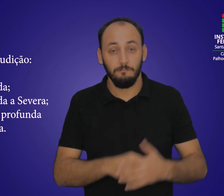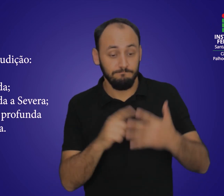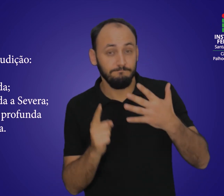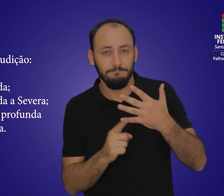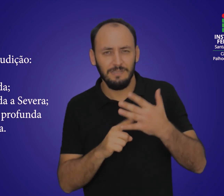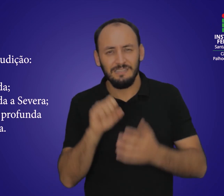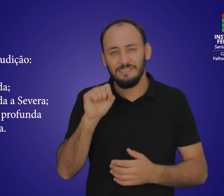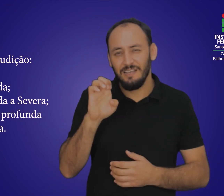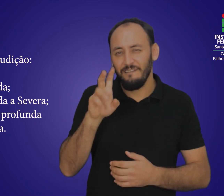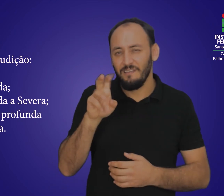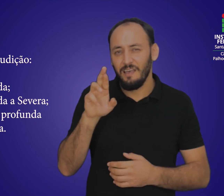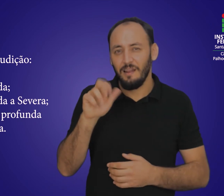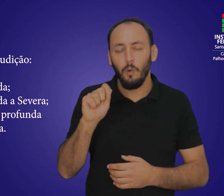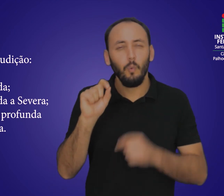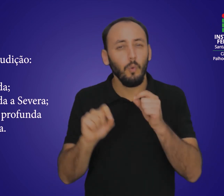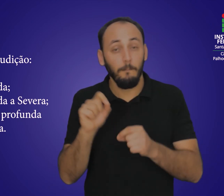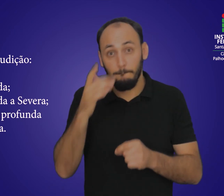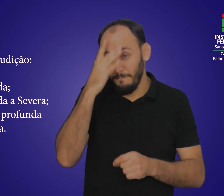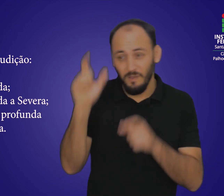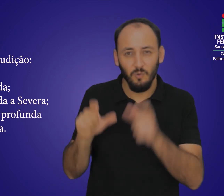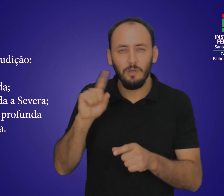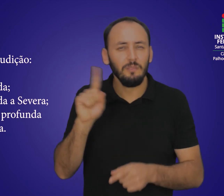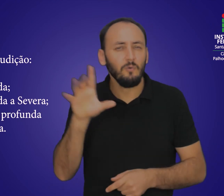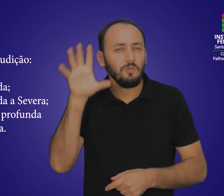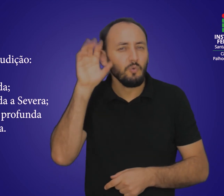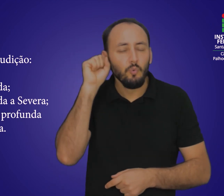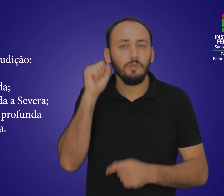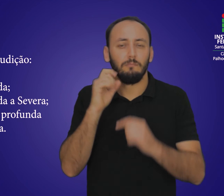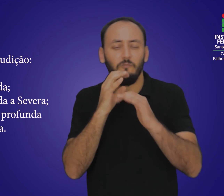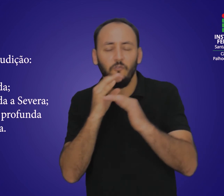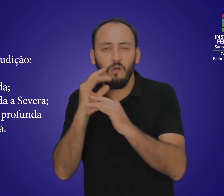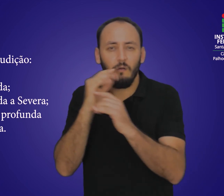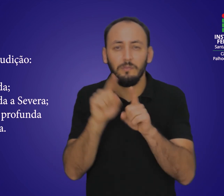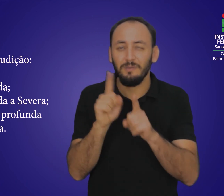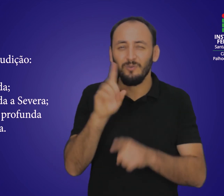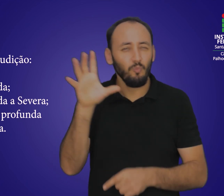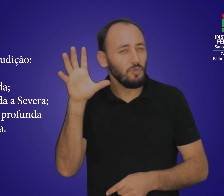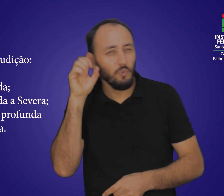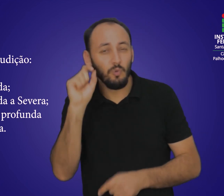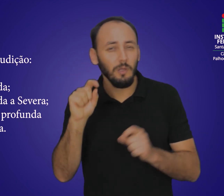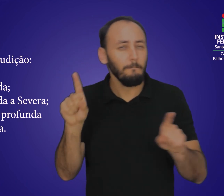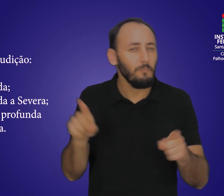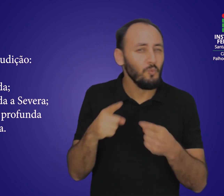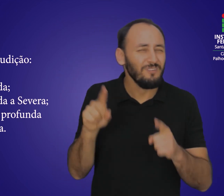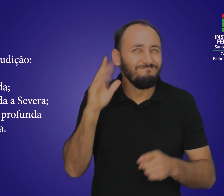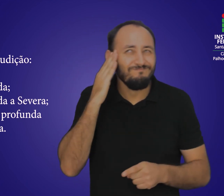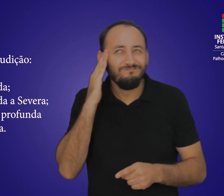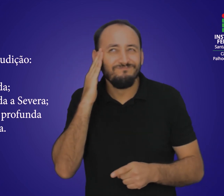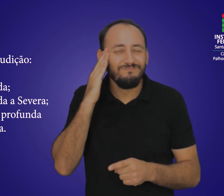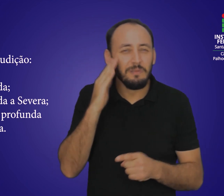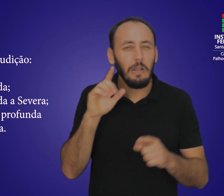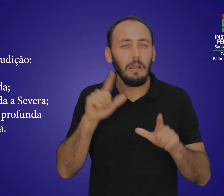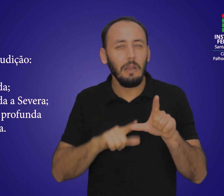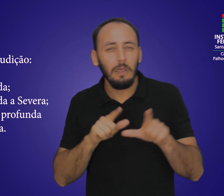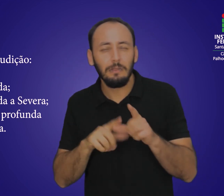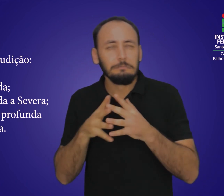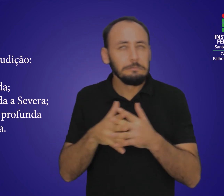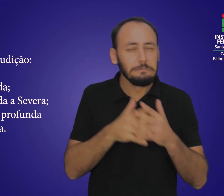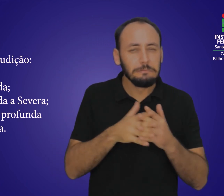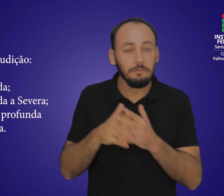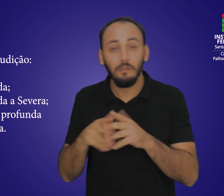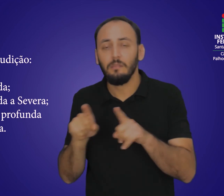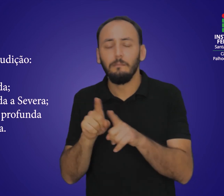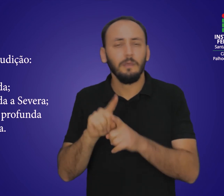No caso de perda severa a profunda, essas pessoas não conseguem ouvir sons musicais, não entendem com clareza letras de músicas